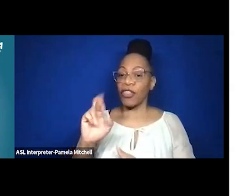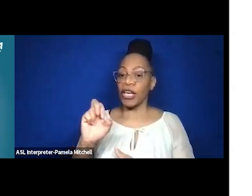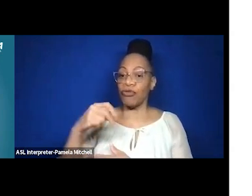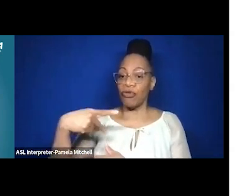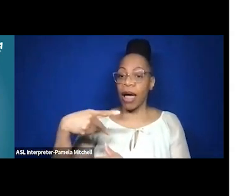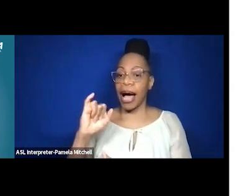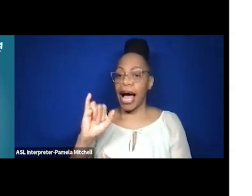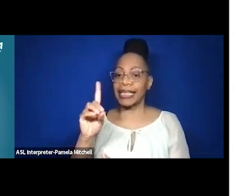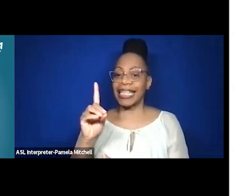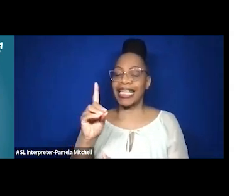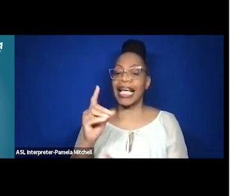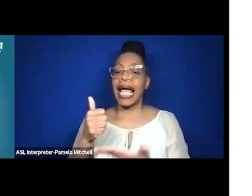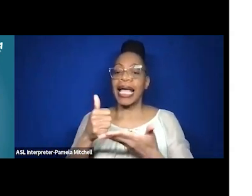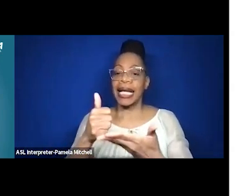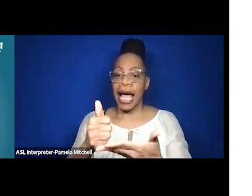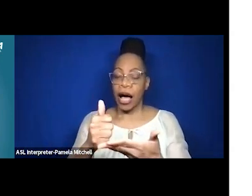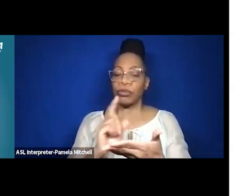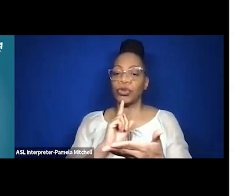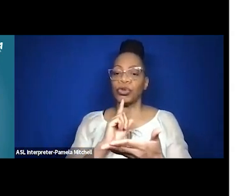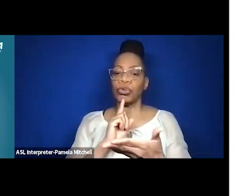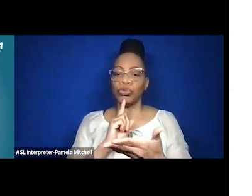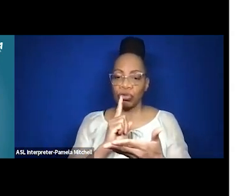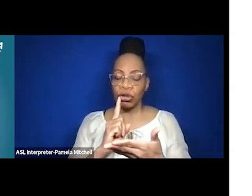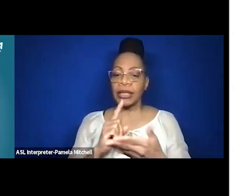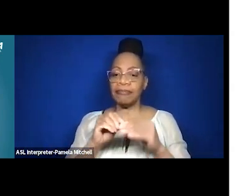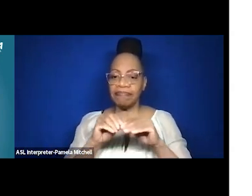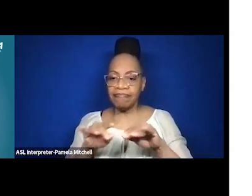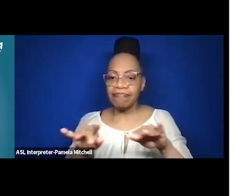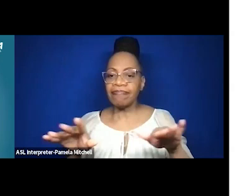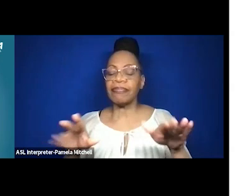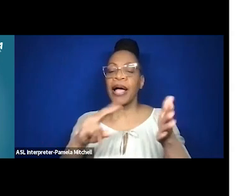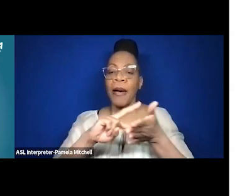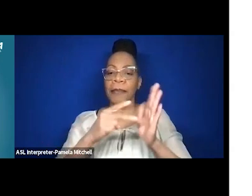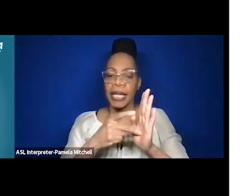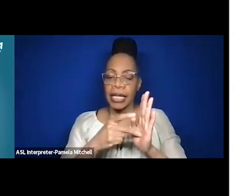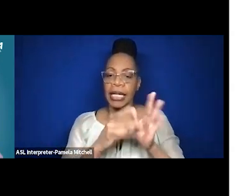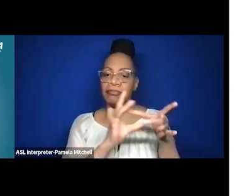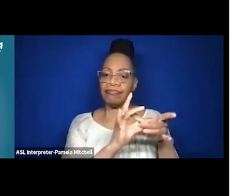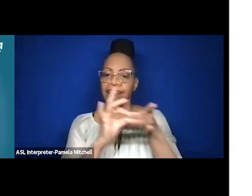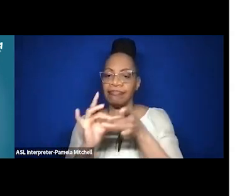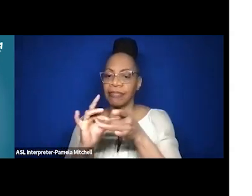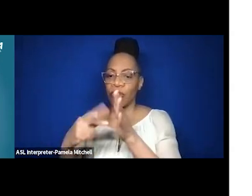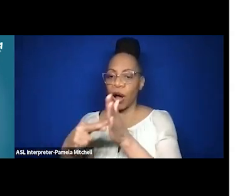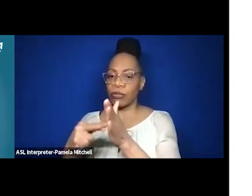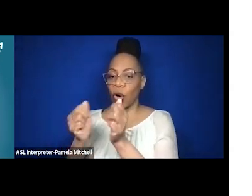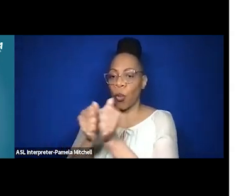el proceso para la SSA en términos de asociar al representante con el solicitante en el sistema electrónico.